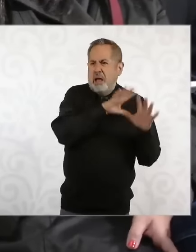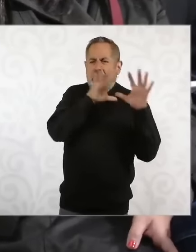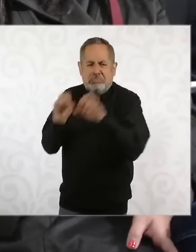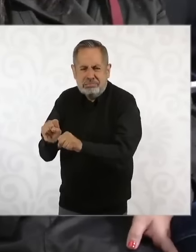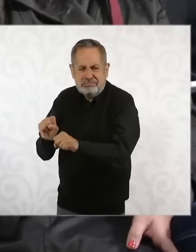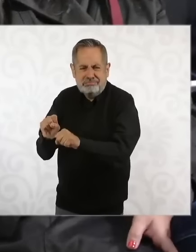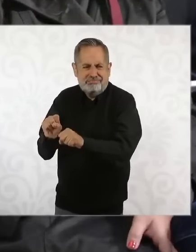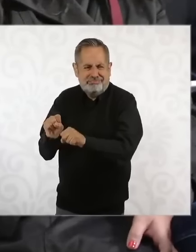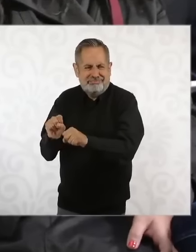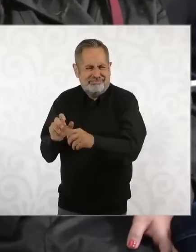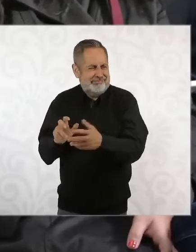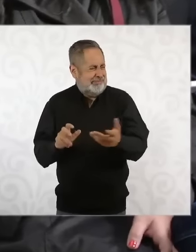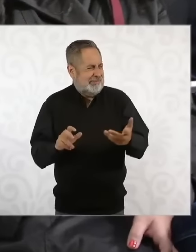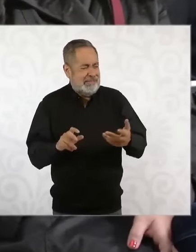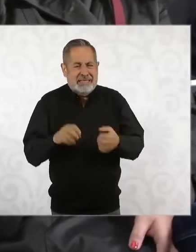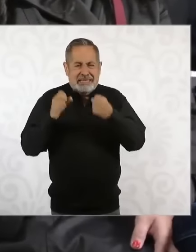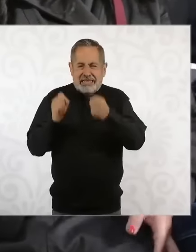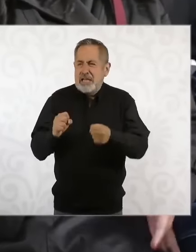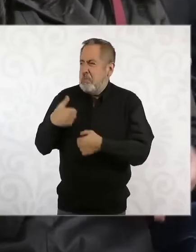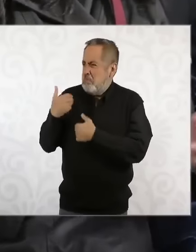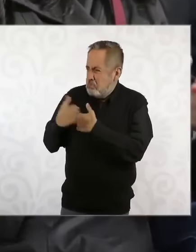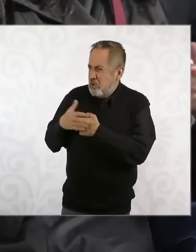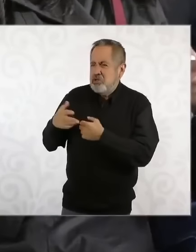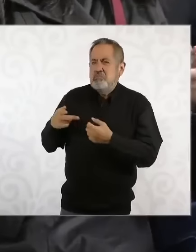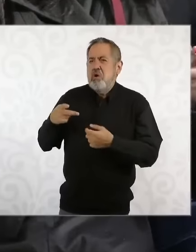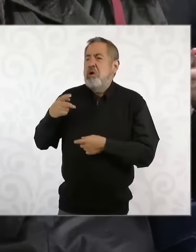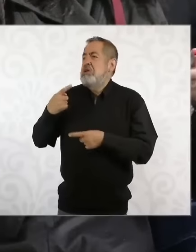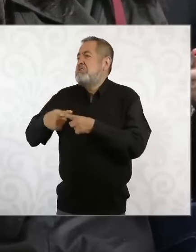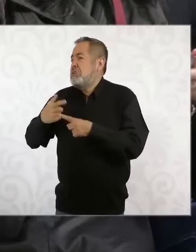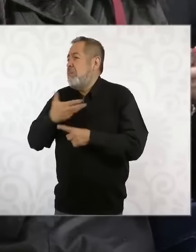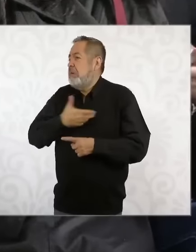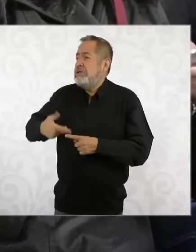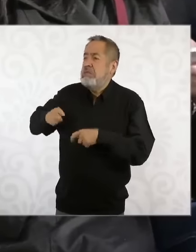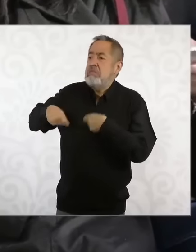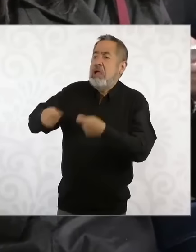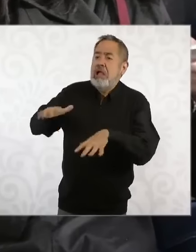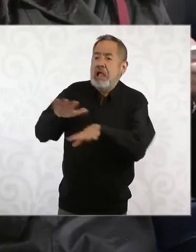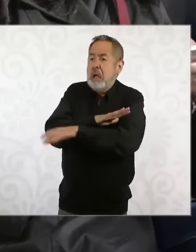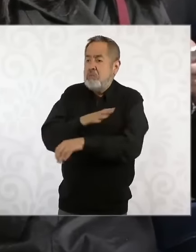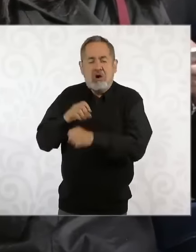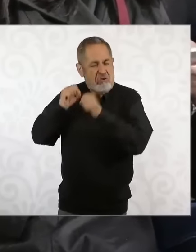y que ya México se tenía que ir preparando para el relevo y que luego ya el presidente la iba